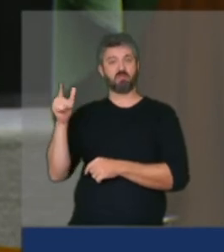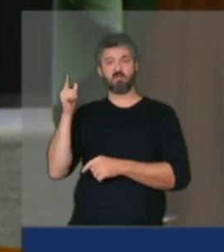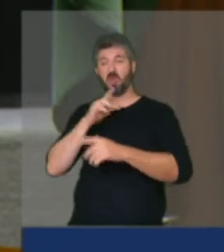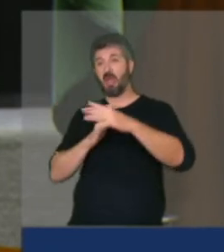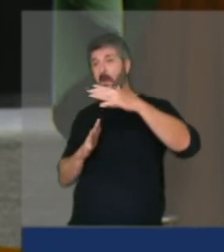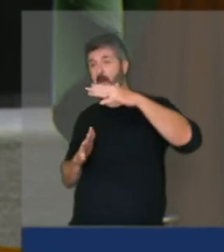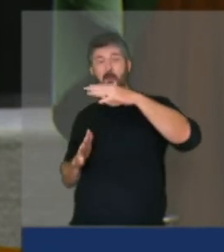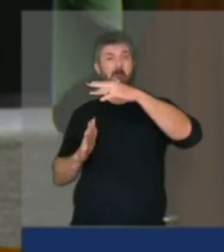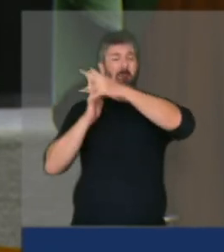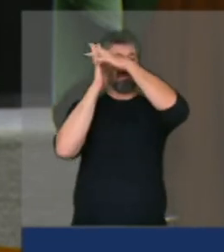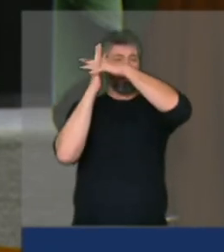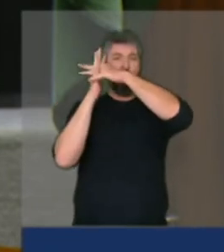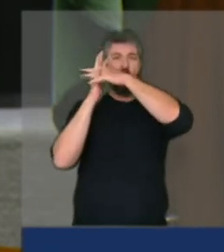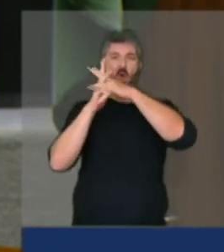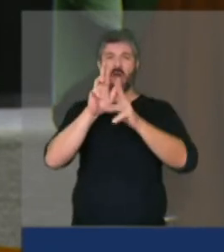SUAS CONQUISTAS REPRESENTAM QUASE A METADE DE TODAS AS